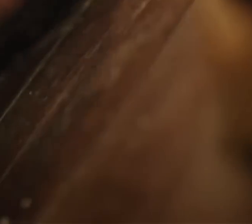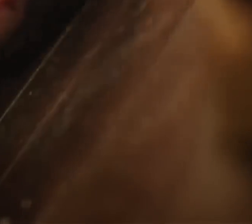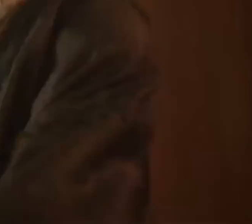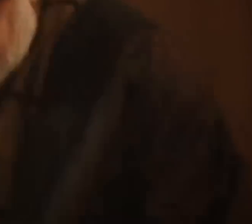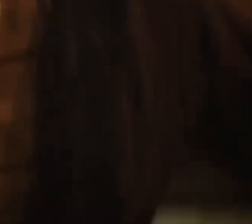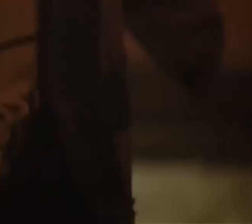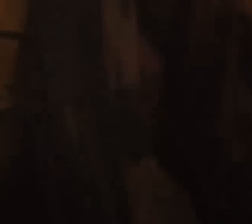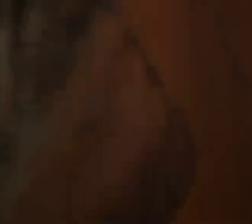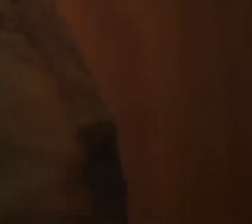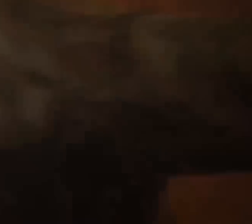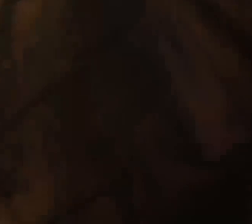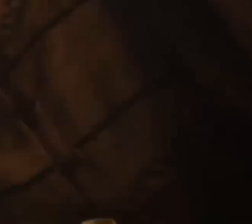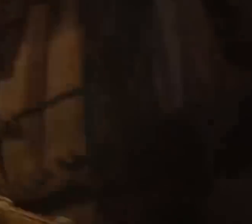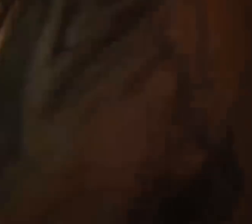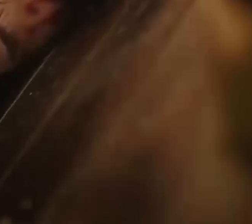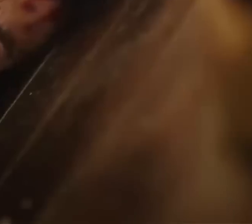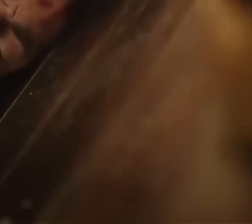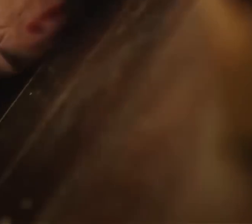(Kırbaç sesi)